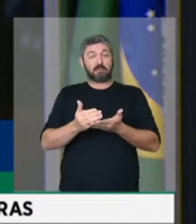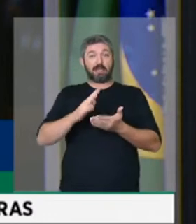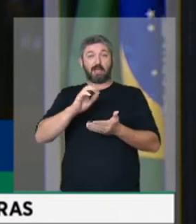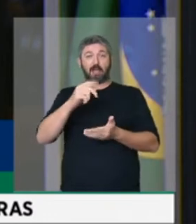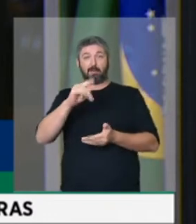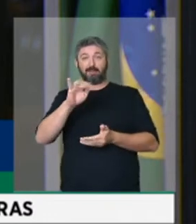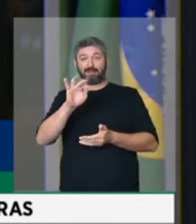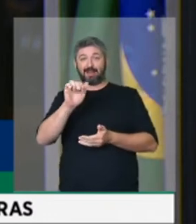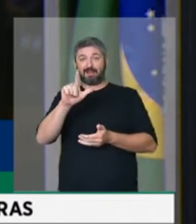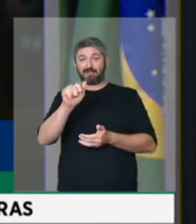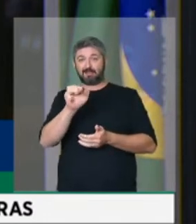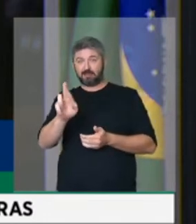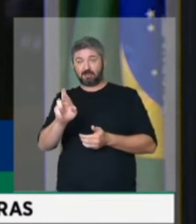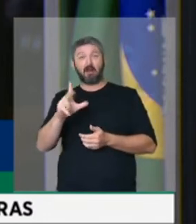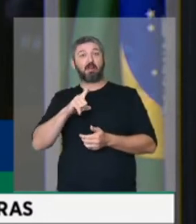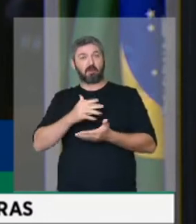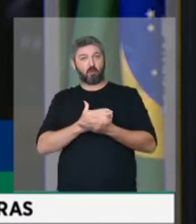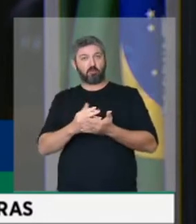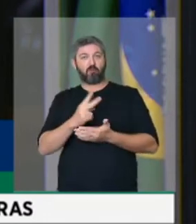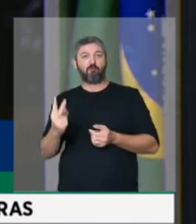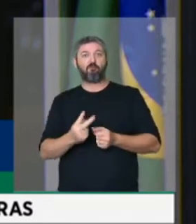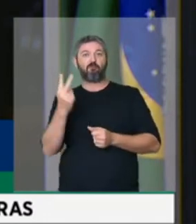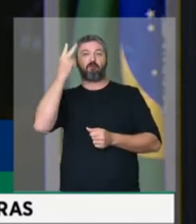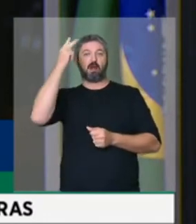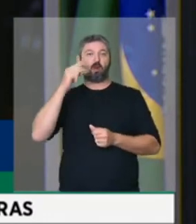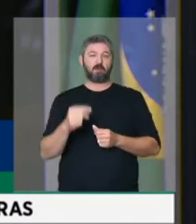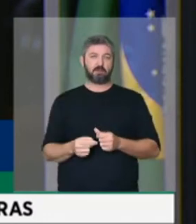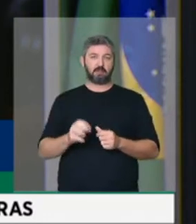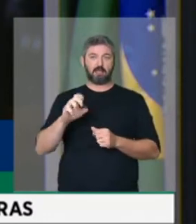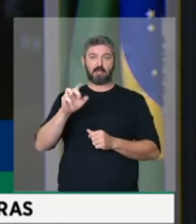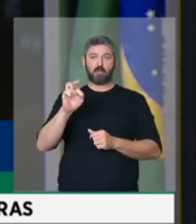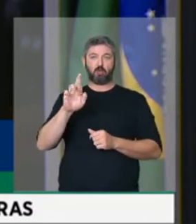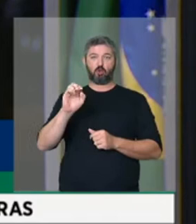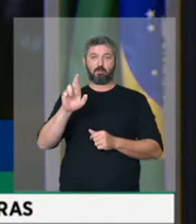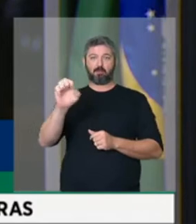ABRIRAM HOJE A 42 REAIS, 5 DIAS ANTES DA PUBLICAÇÃO DA MEDIDA PROVISÓRIA ESTAVAM A